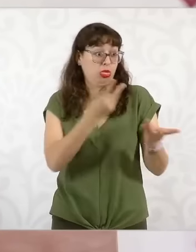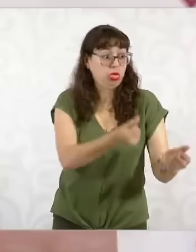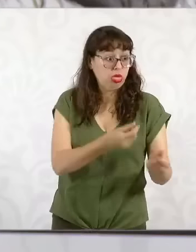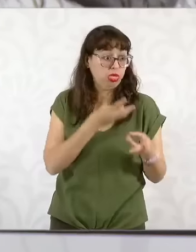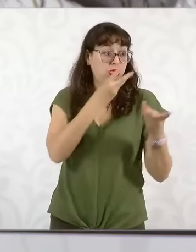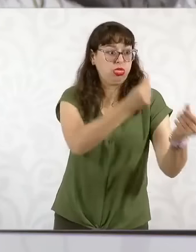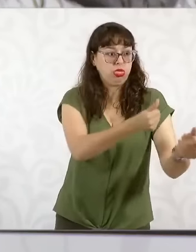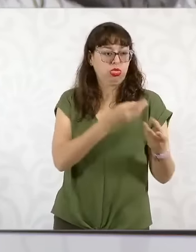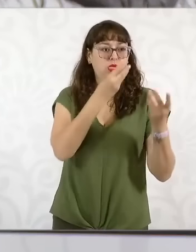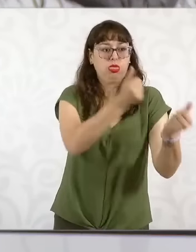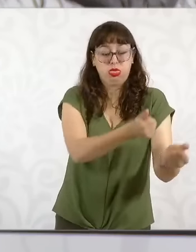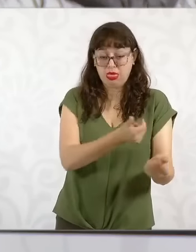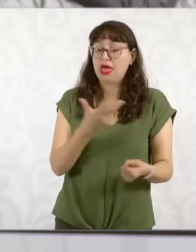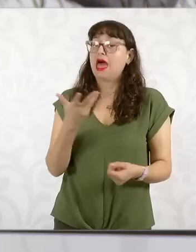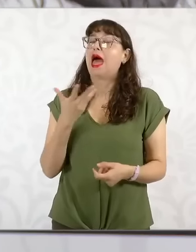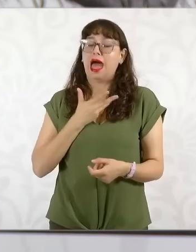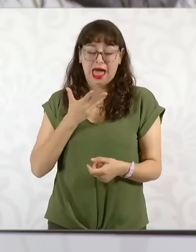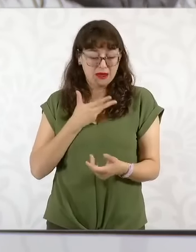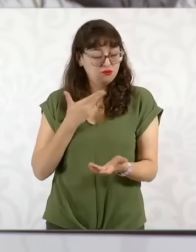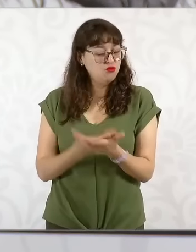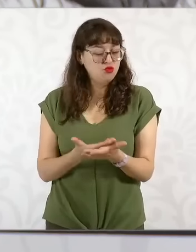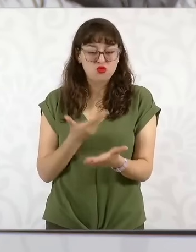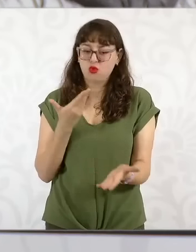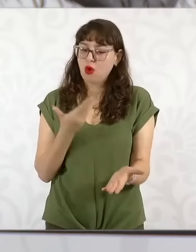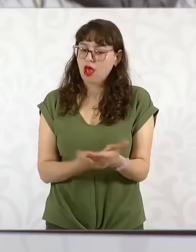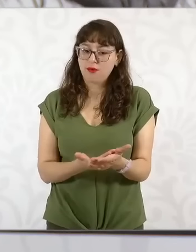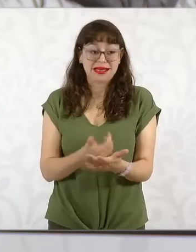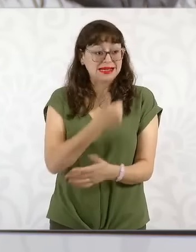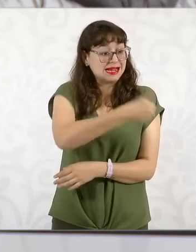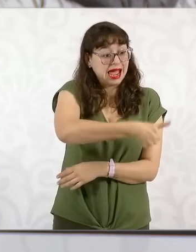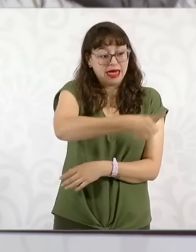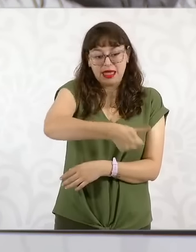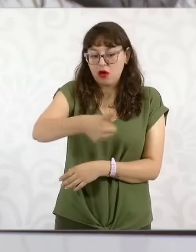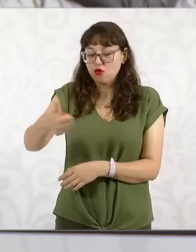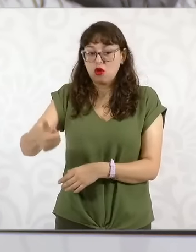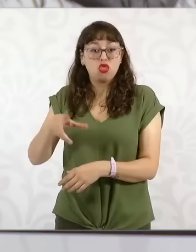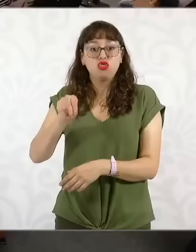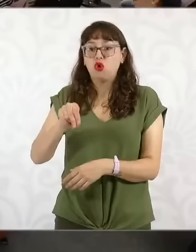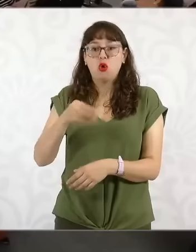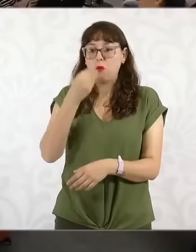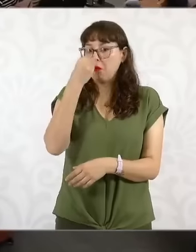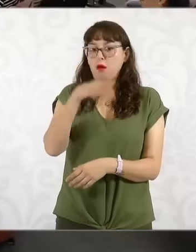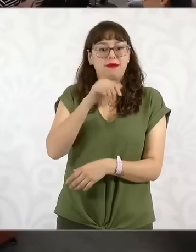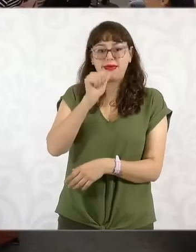Justicia de de Michoacán y así es con cada uno de los 31 detenidos. Ajá. Finalmente, ¿usted qué